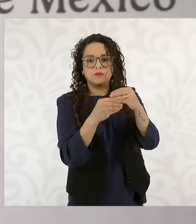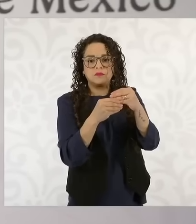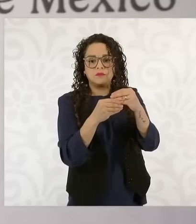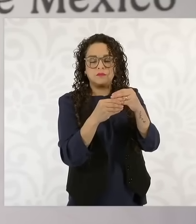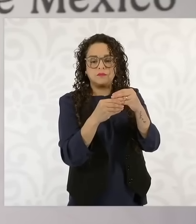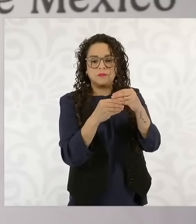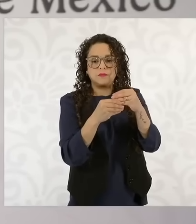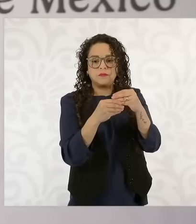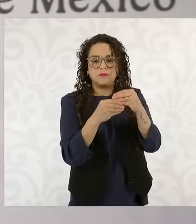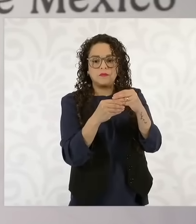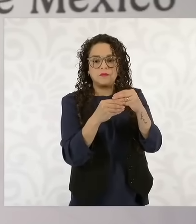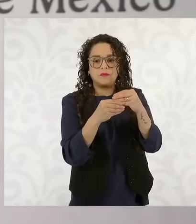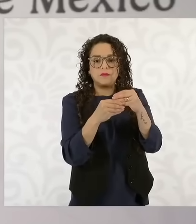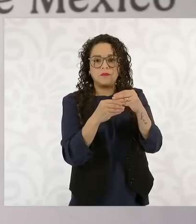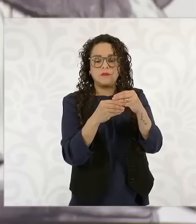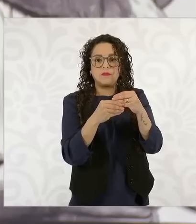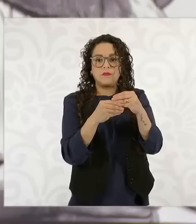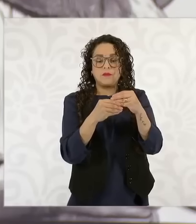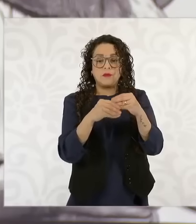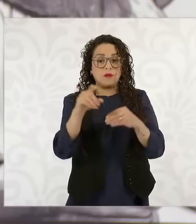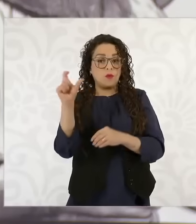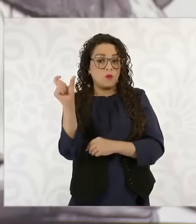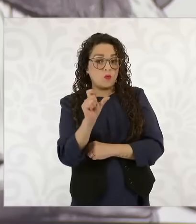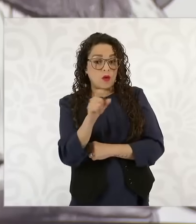que cuando se trata de Comisión Federal de Electricidad no se puede considerar